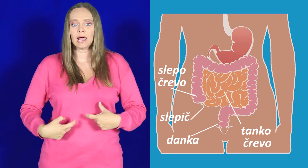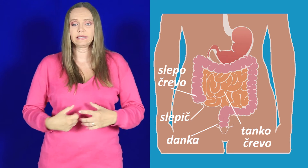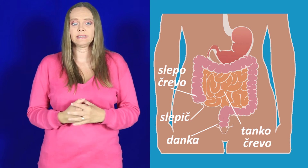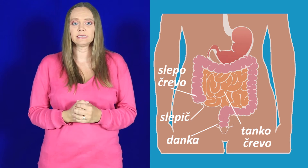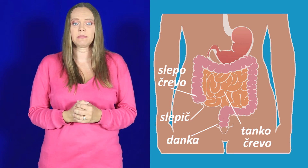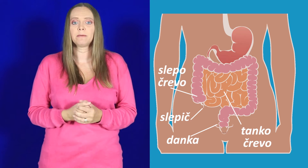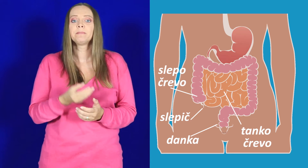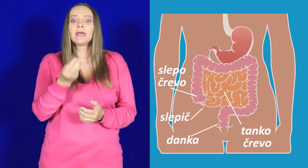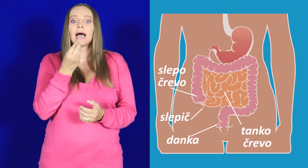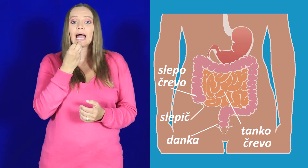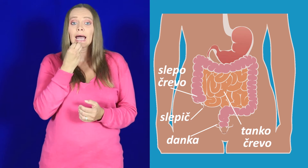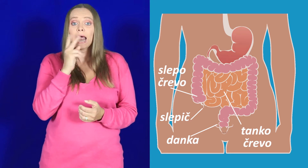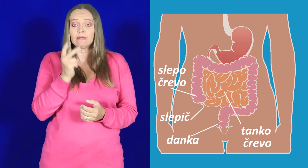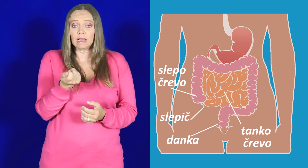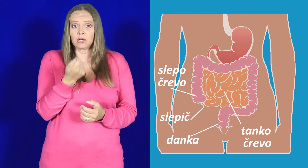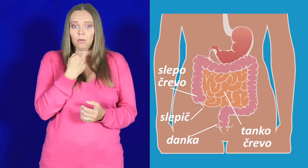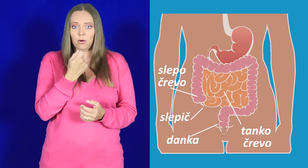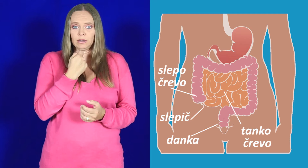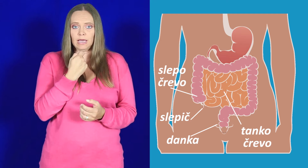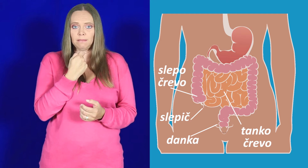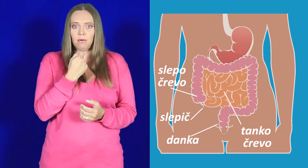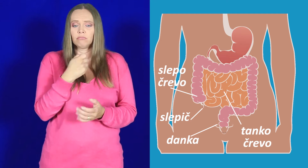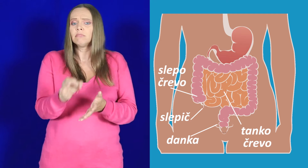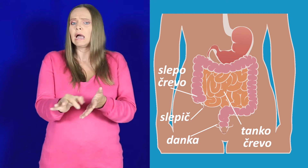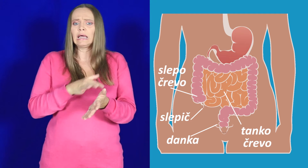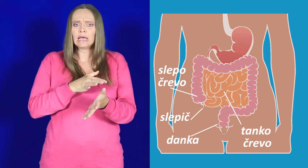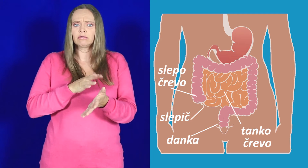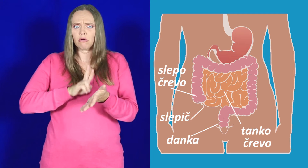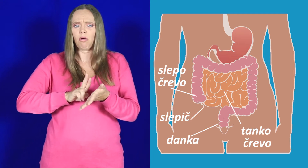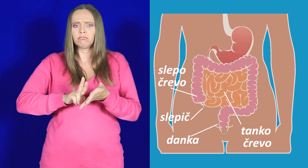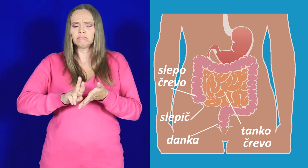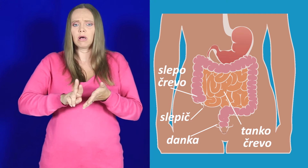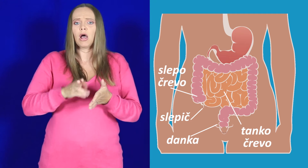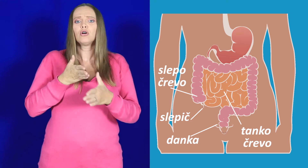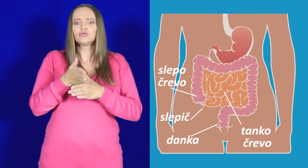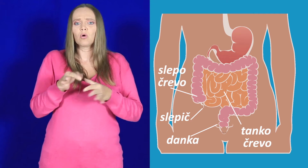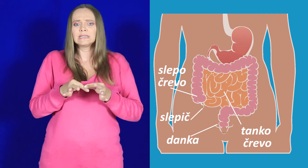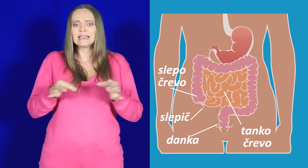Hrana, ki jo pojemo, se hitro pomika skozi tanko črevo.